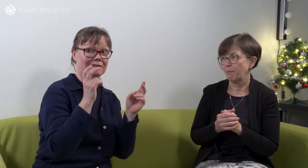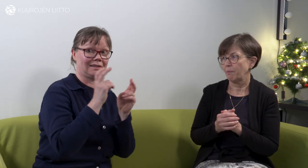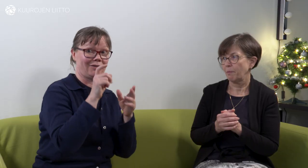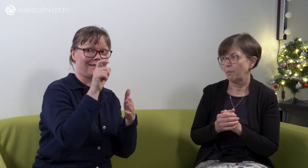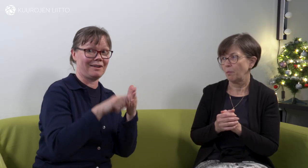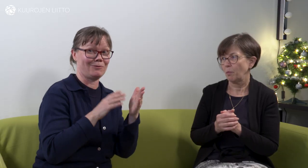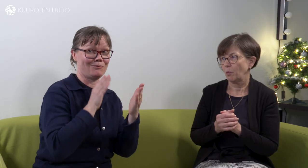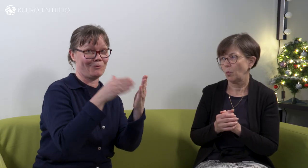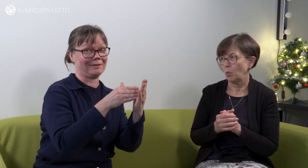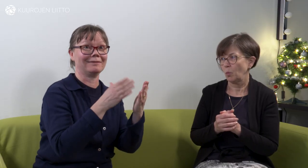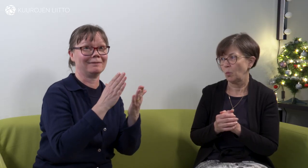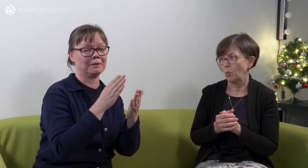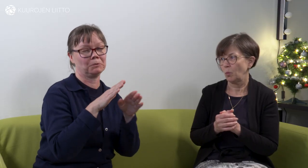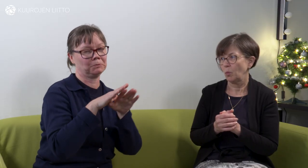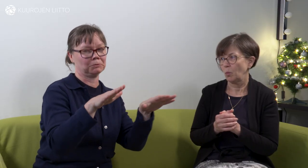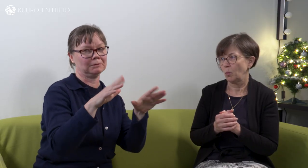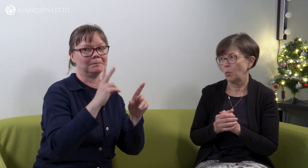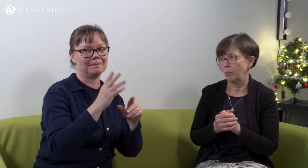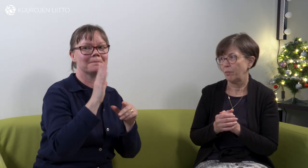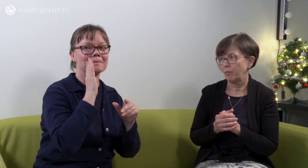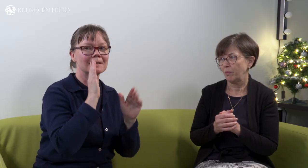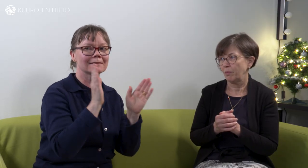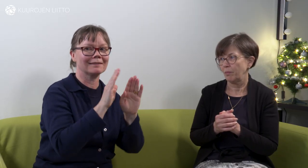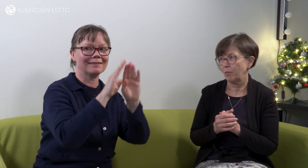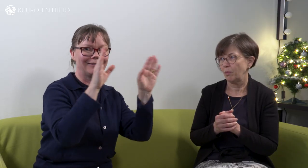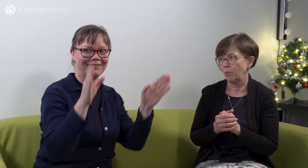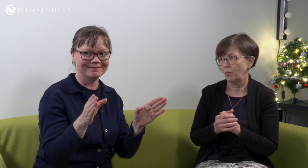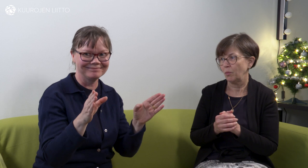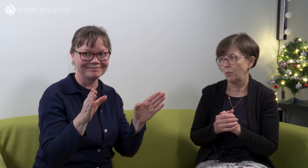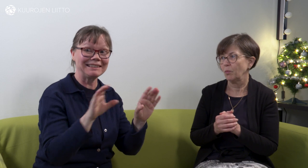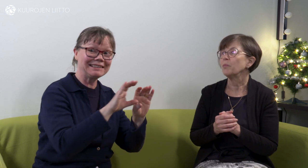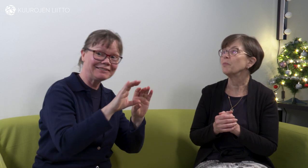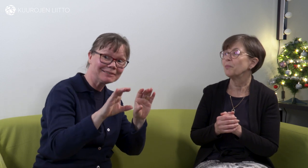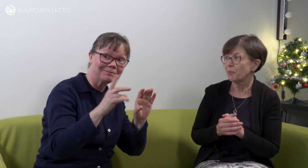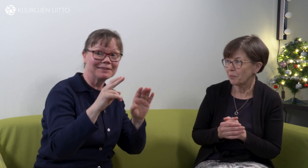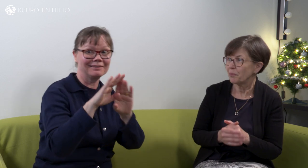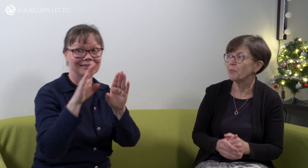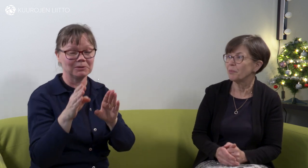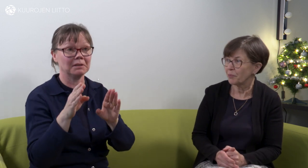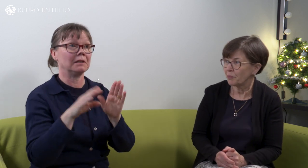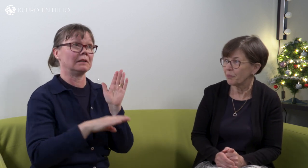Sähkölaskut tuppaavat olla isompia omakoti- ja rivitaloasunnoissa, -